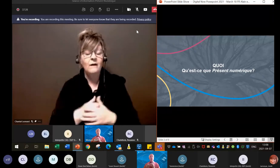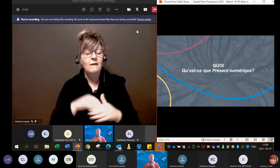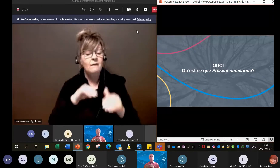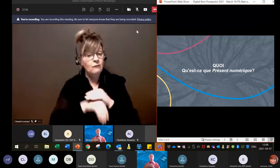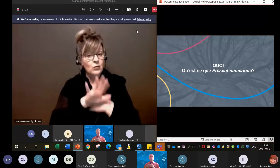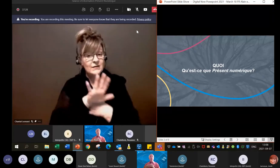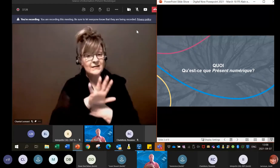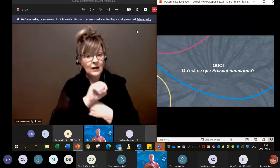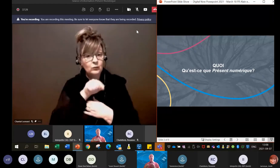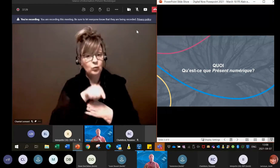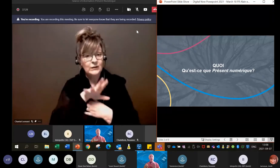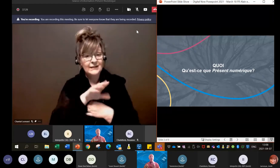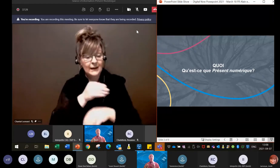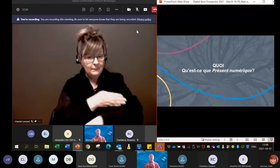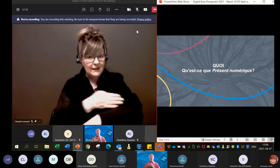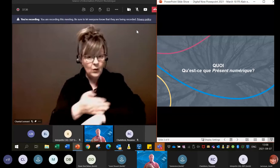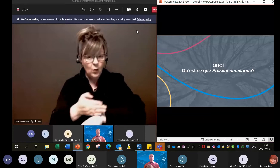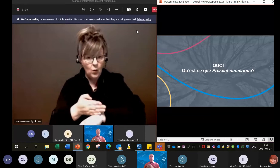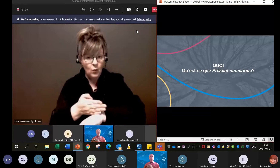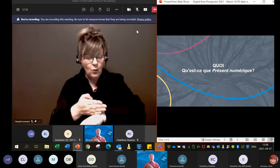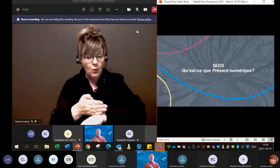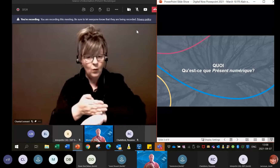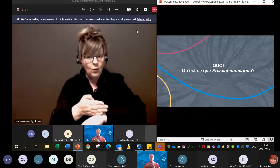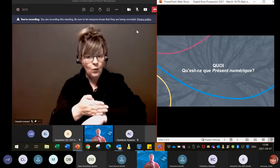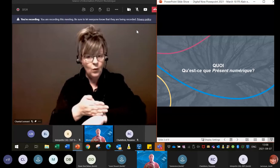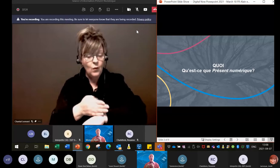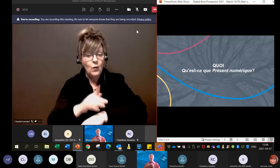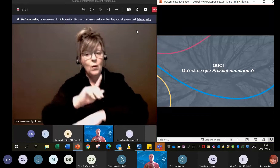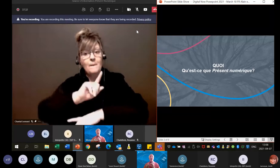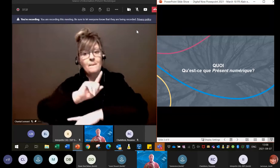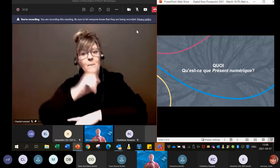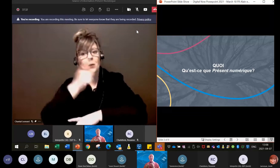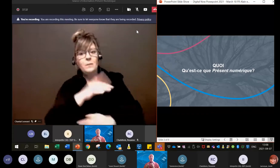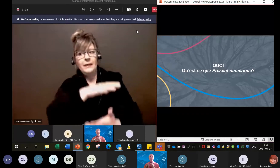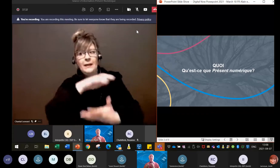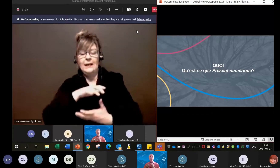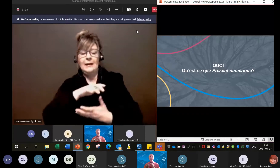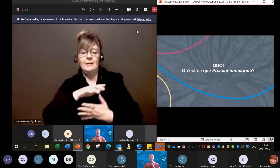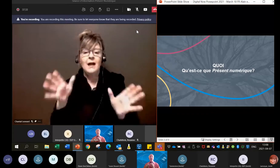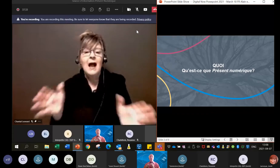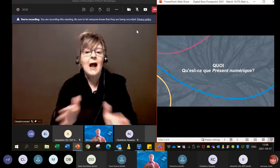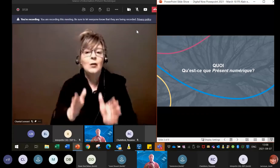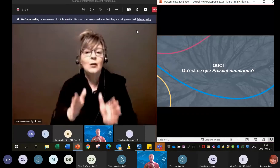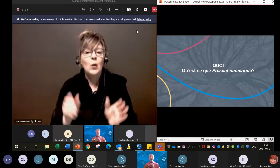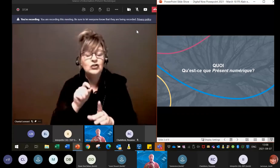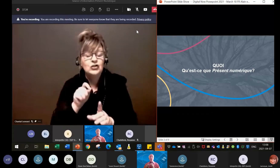pour but premier de stimuler l’emploi